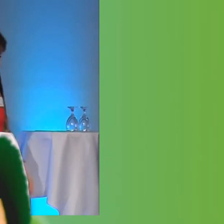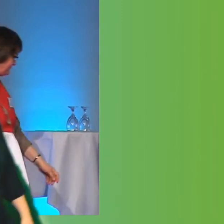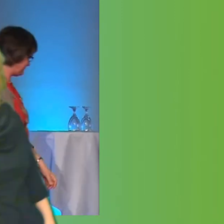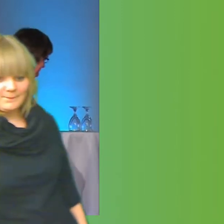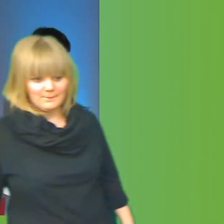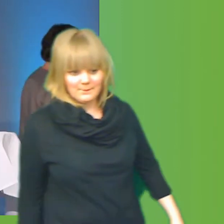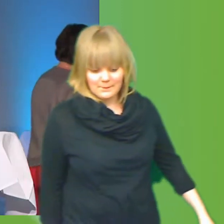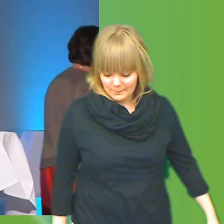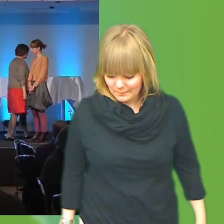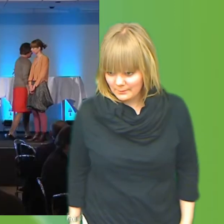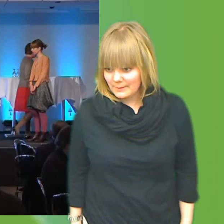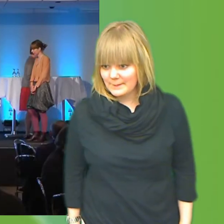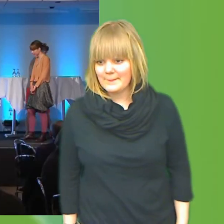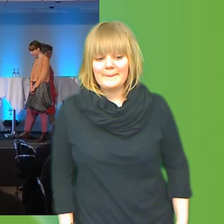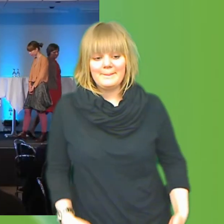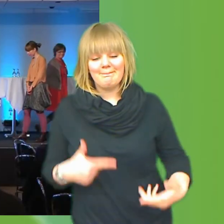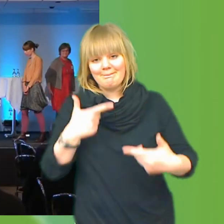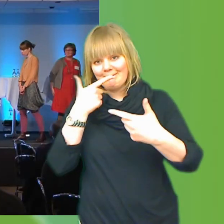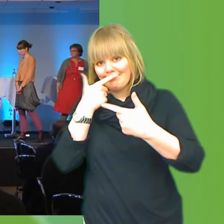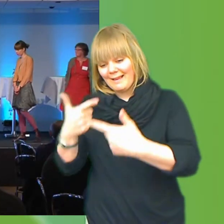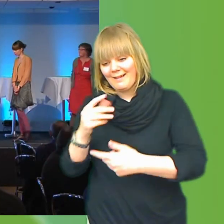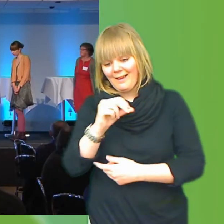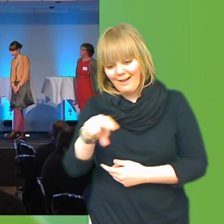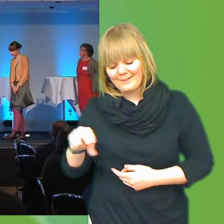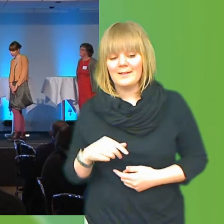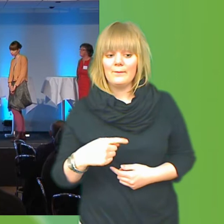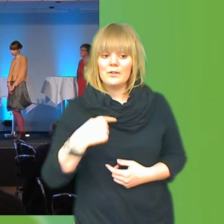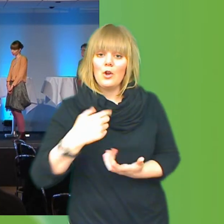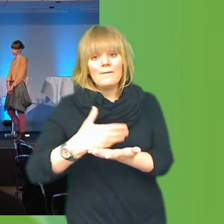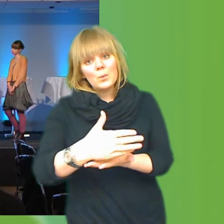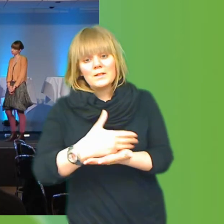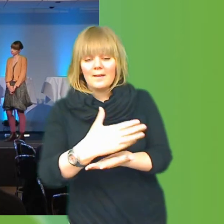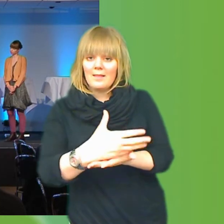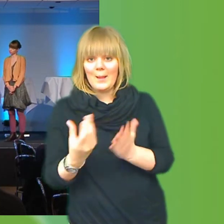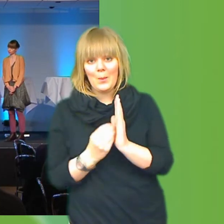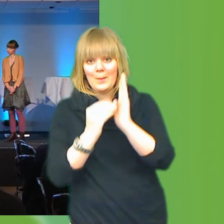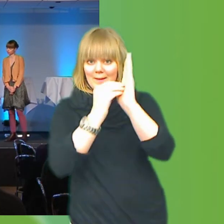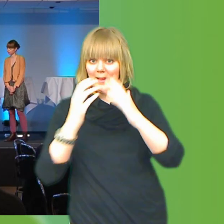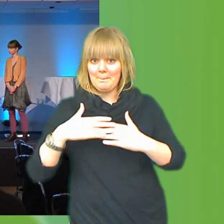Om jag ska fortsätta... Det är en stor uppgift med 500 000.